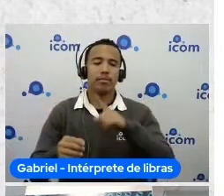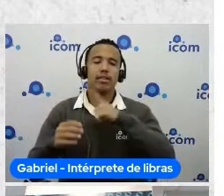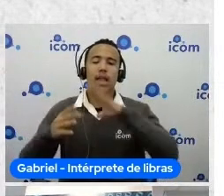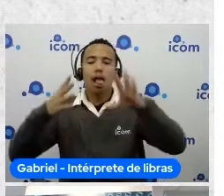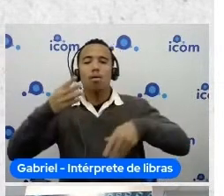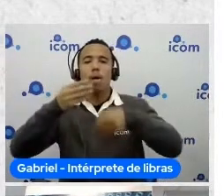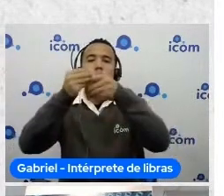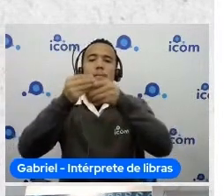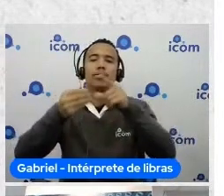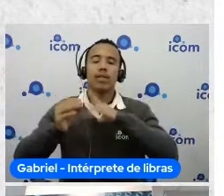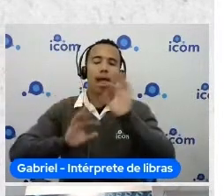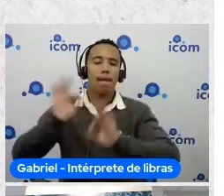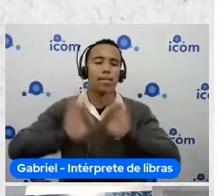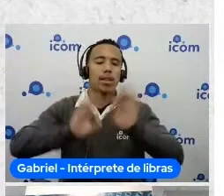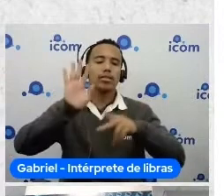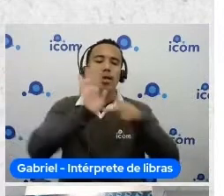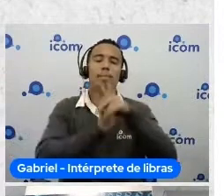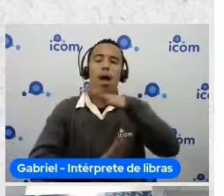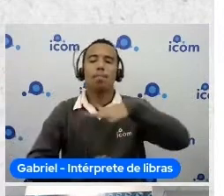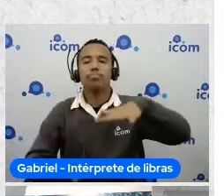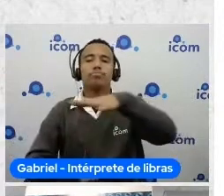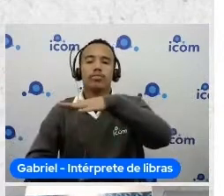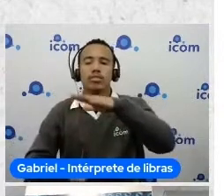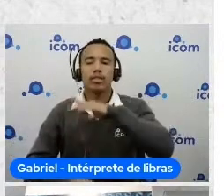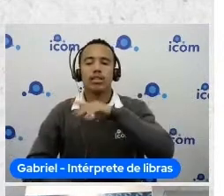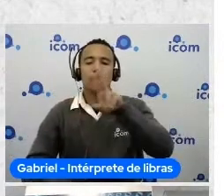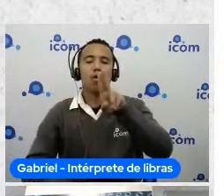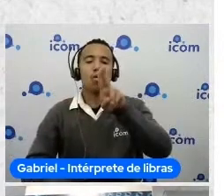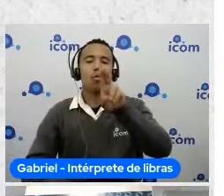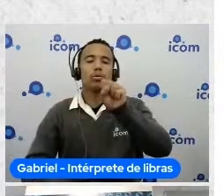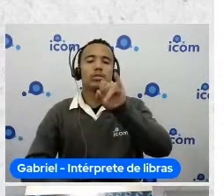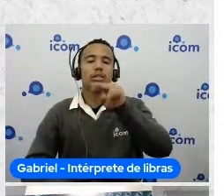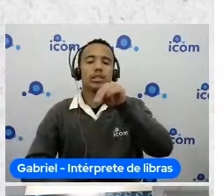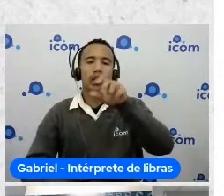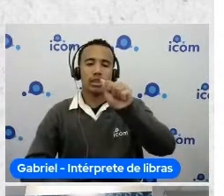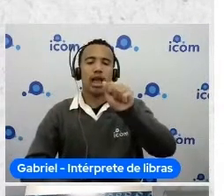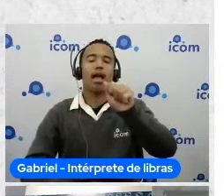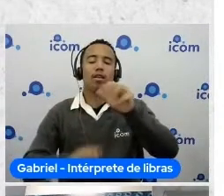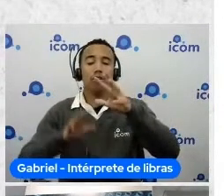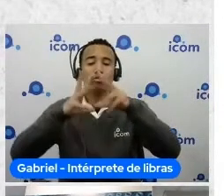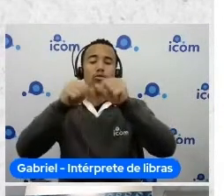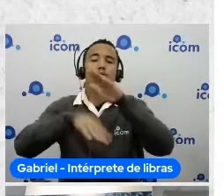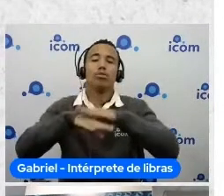a manutenção preditiva dos equipamentos da Usina, e tudo isso para proporcionar